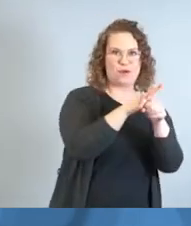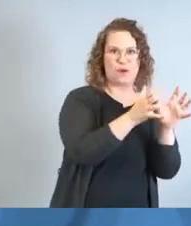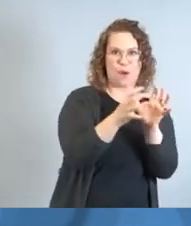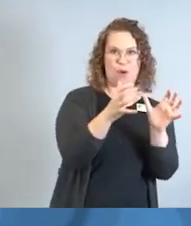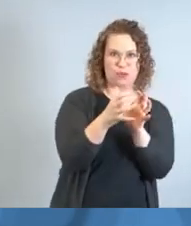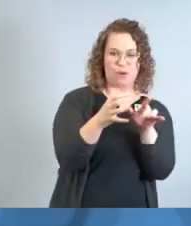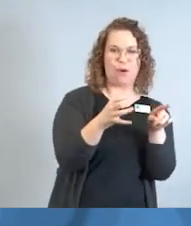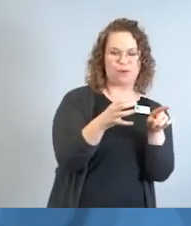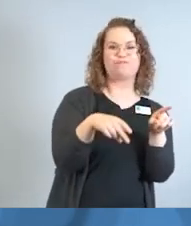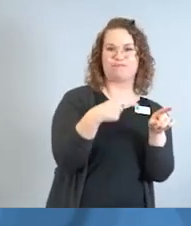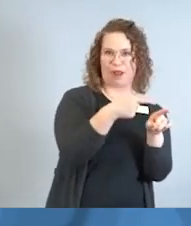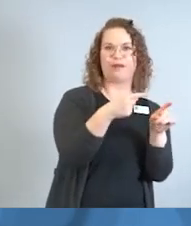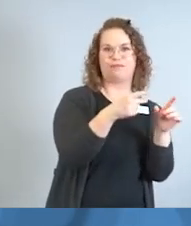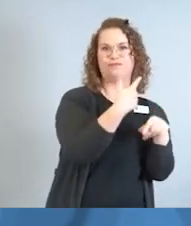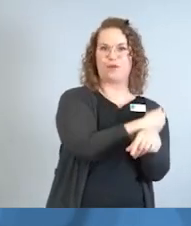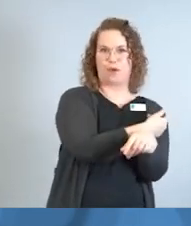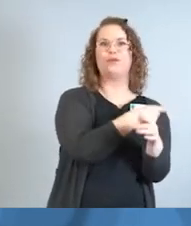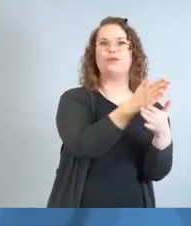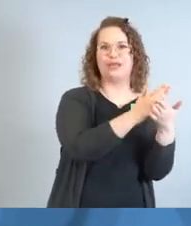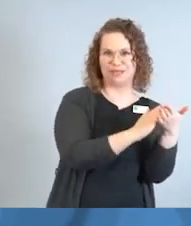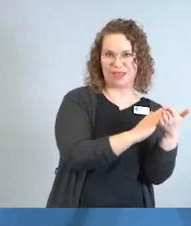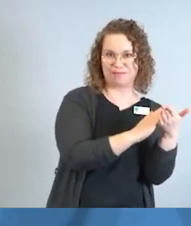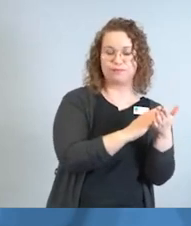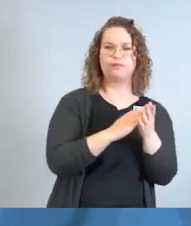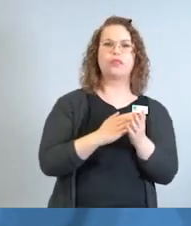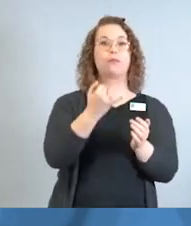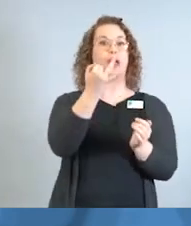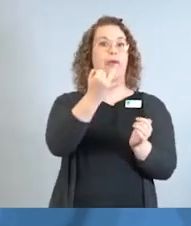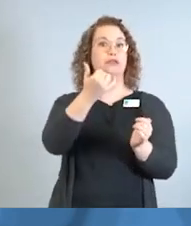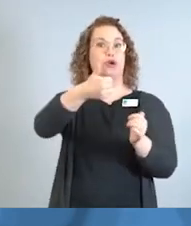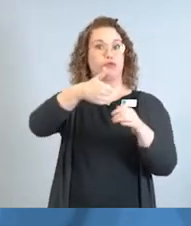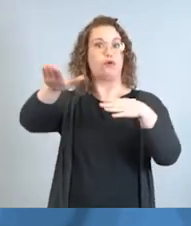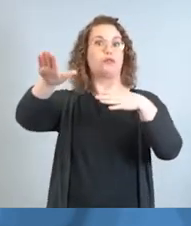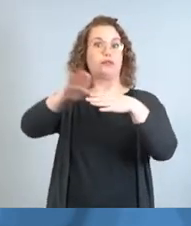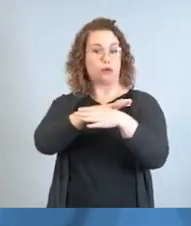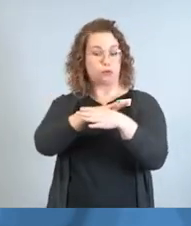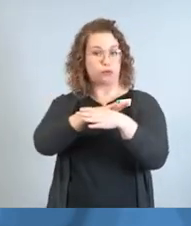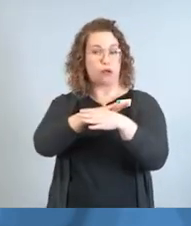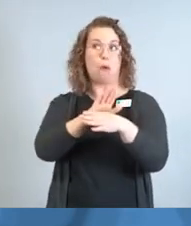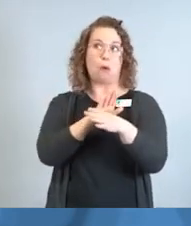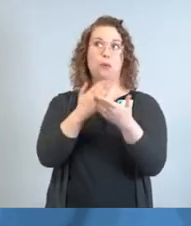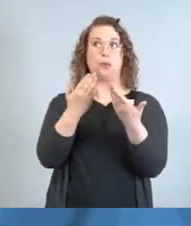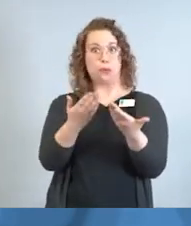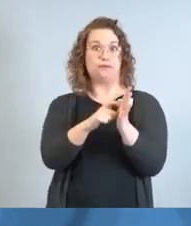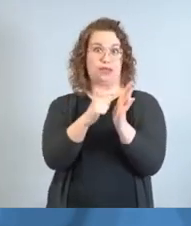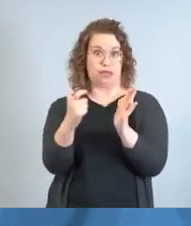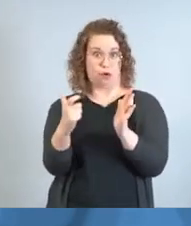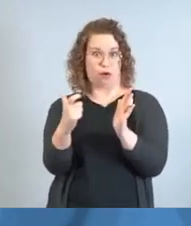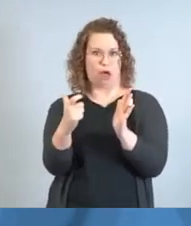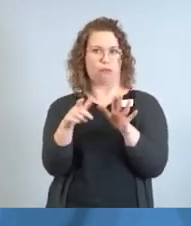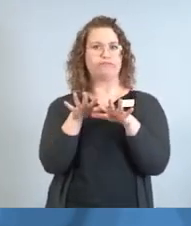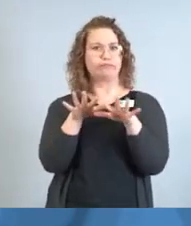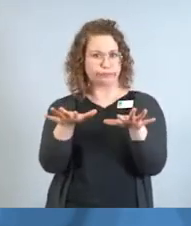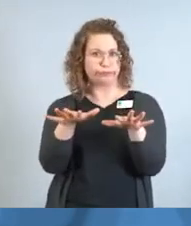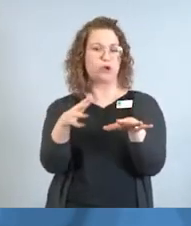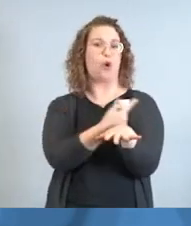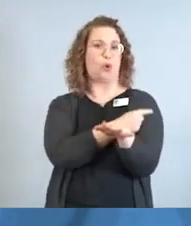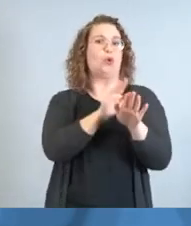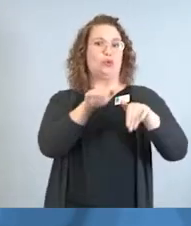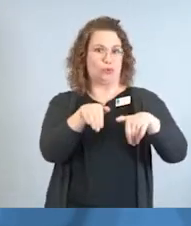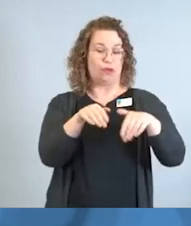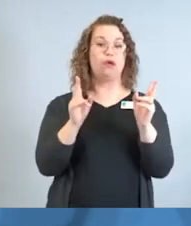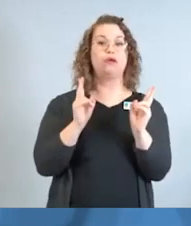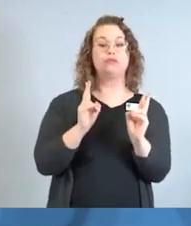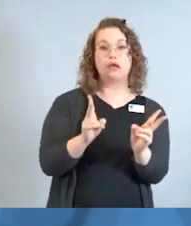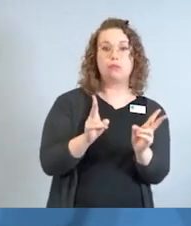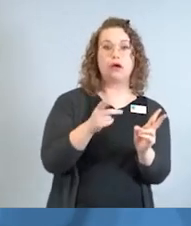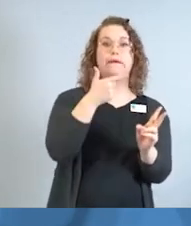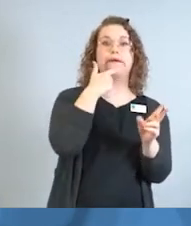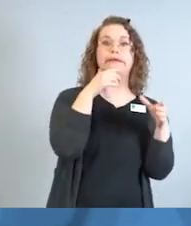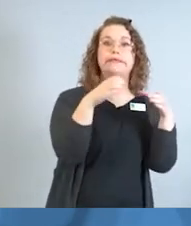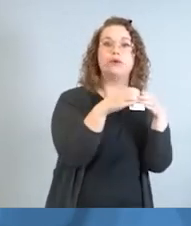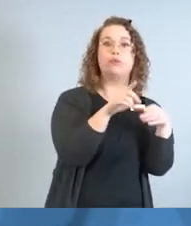Arvioidaan, että 70 vuotta täyttäneet on saatu pääosin rokotettua tällä viikolla. Riskiryhmään 1 kuuluvat on monin paikoin rokotettu.